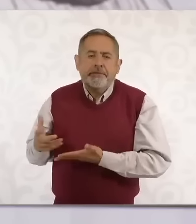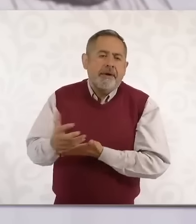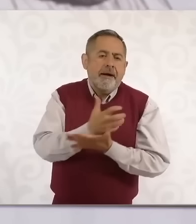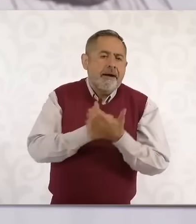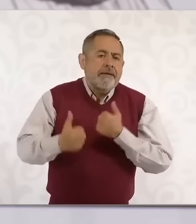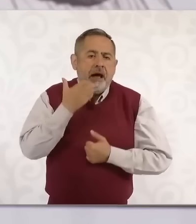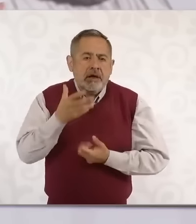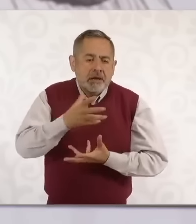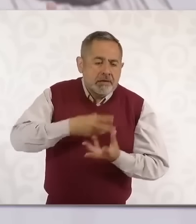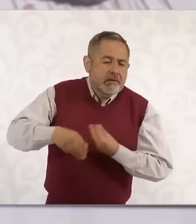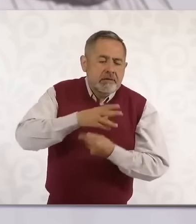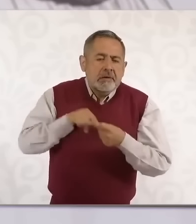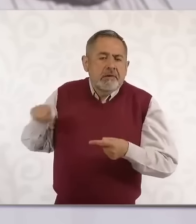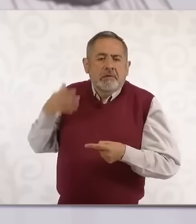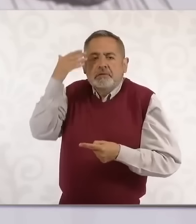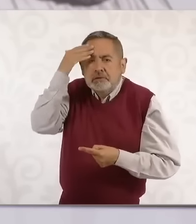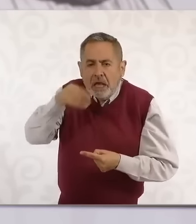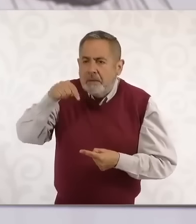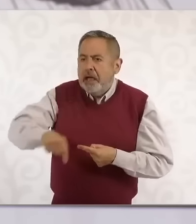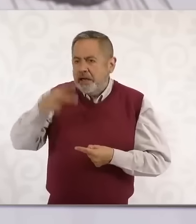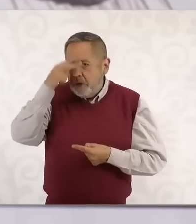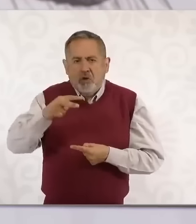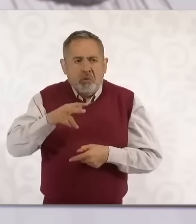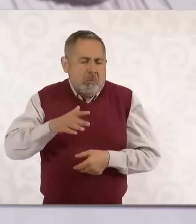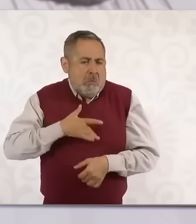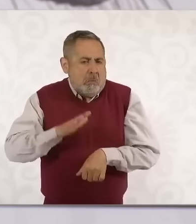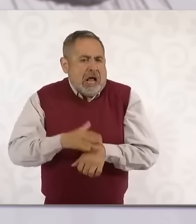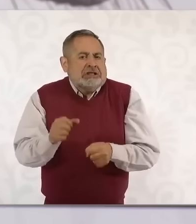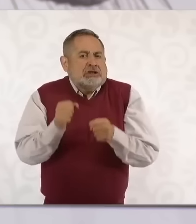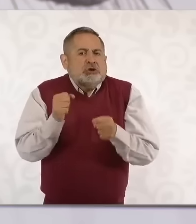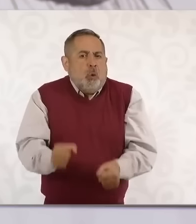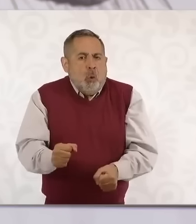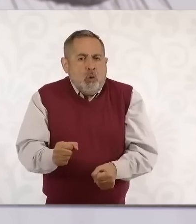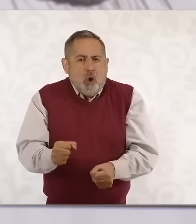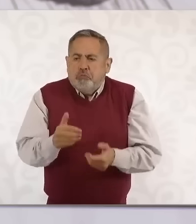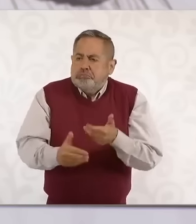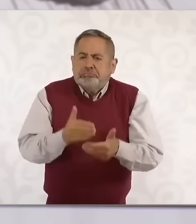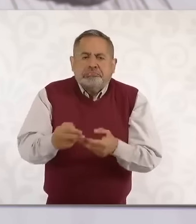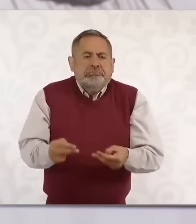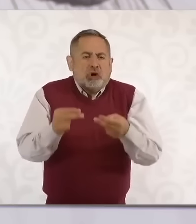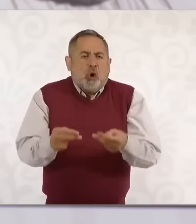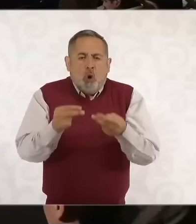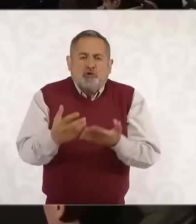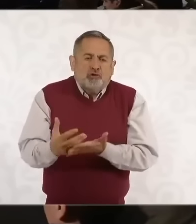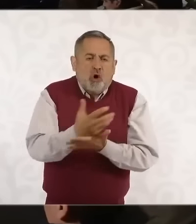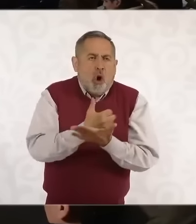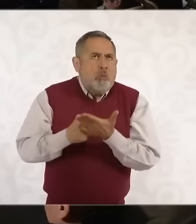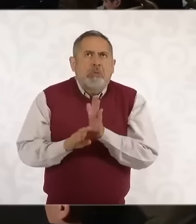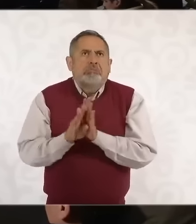invertir en México pues es eh seguro y les permite pues seguir avanzando. Evidentemente nosotros